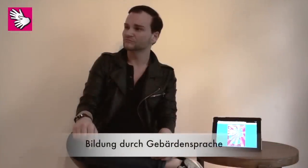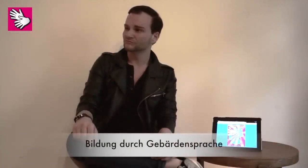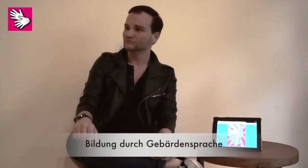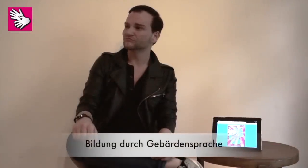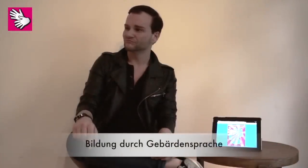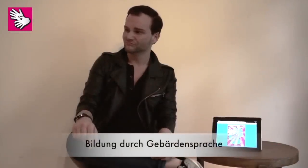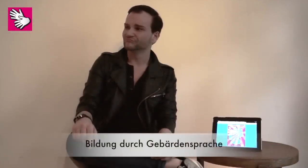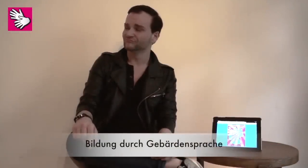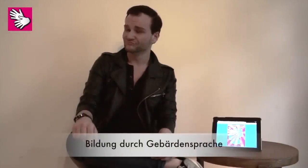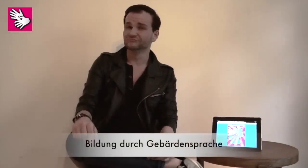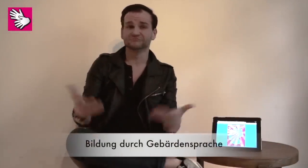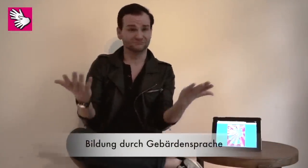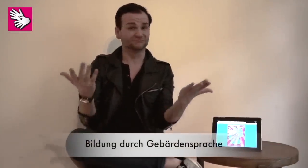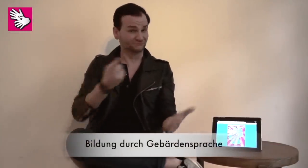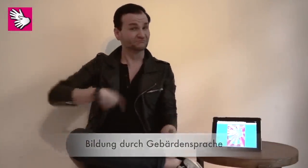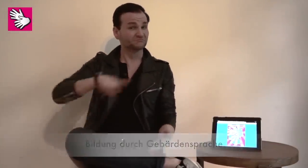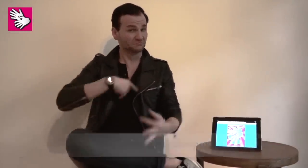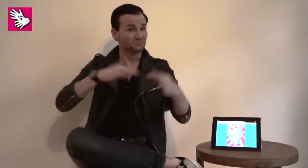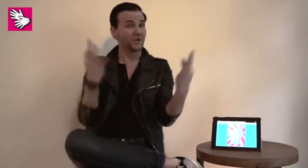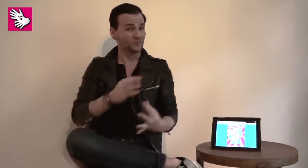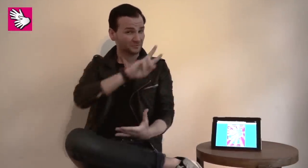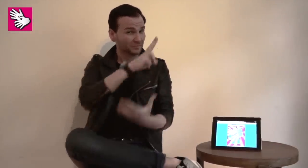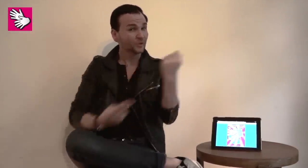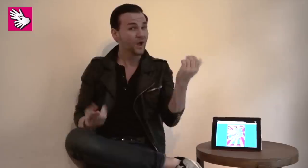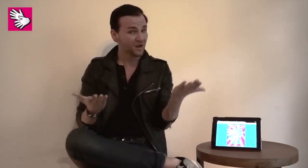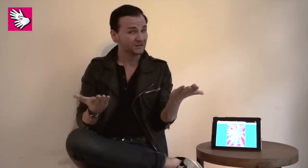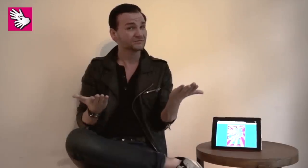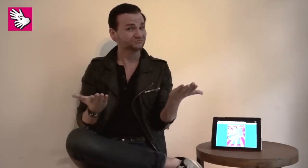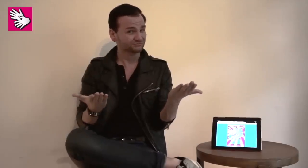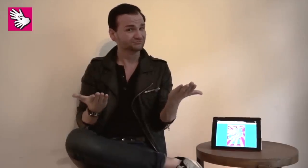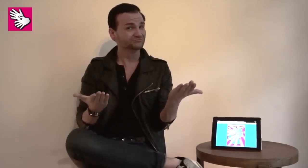Raffael: Wir brauchen mehr Bilingualität!